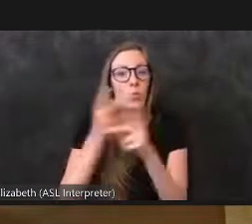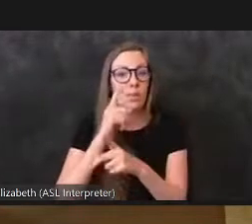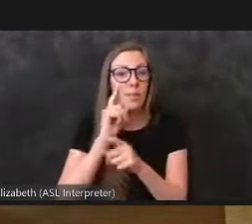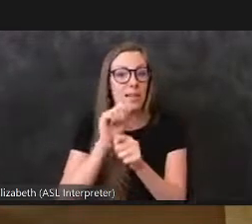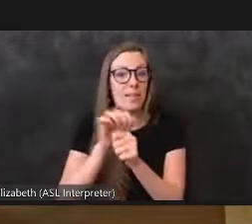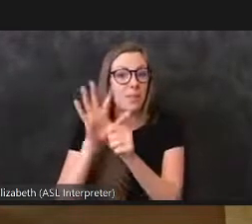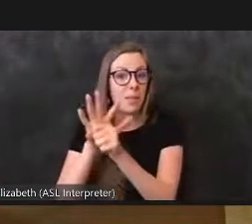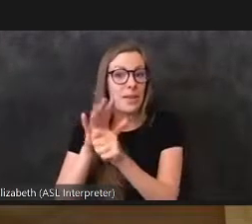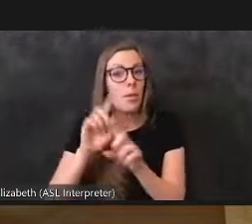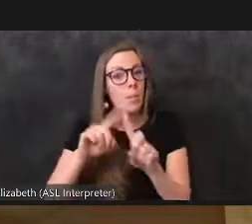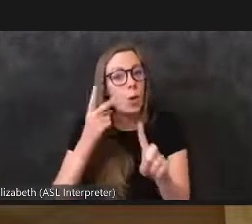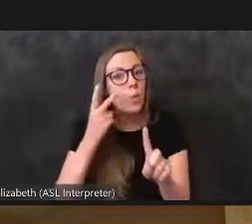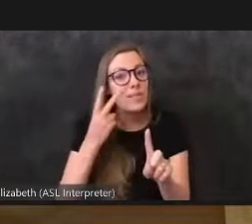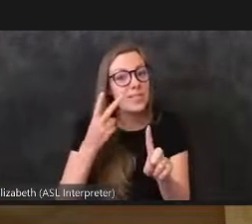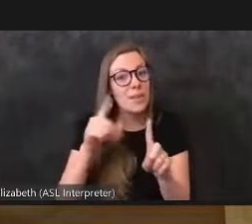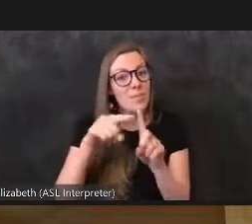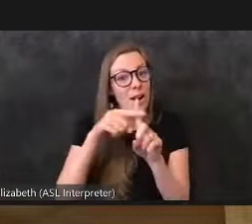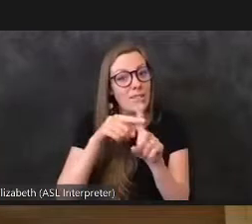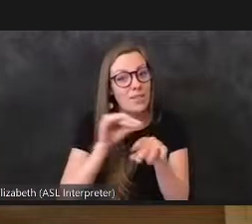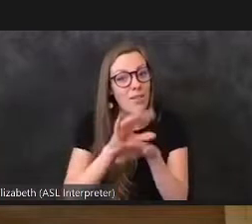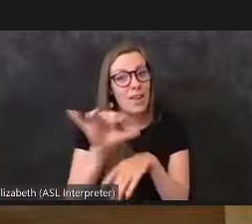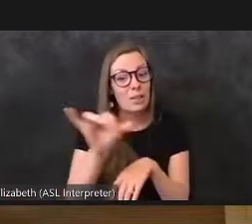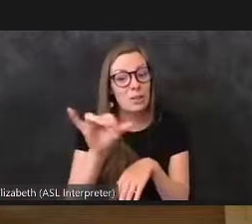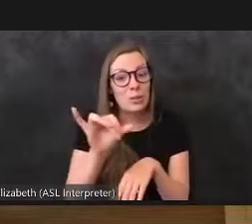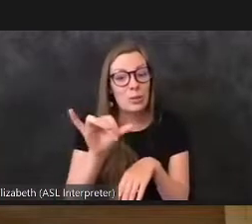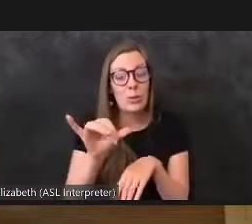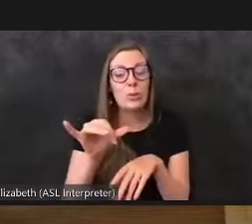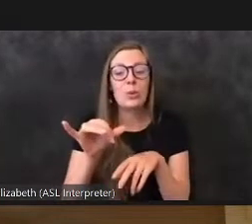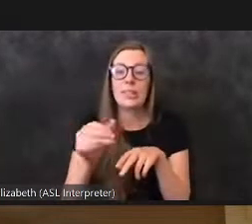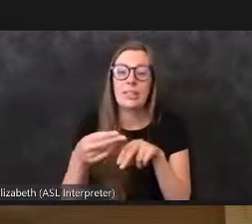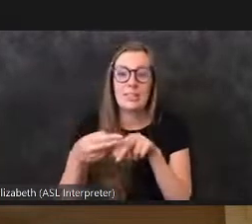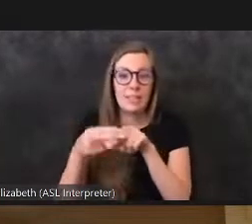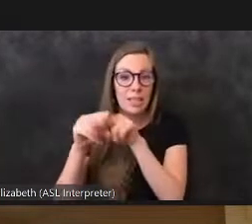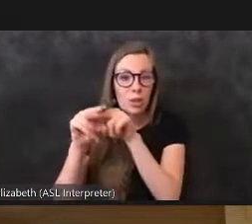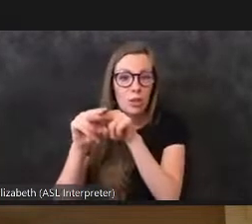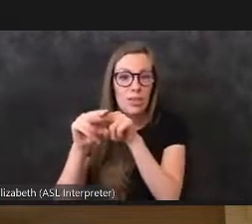Pero también está causas efectos de la mortalidad, incluyendo incremento de